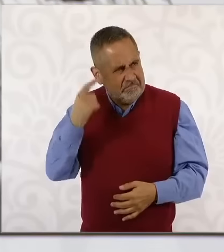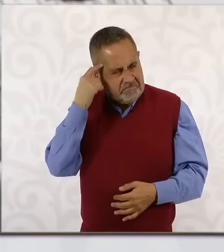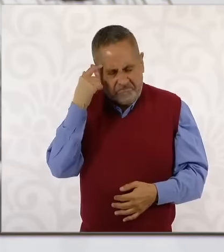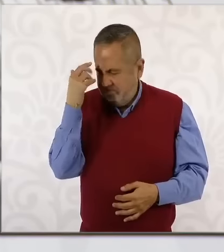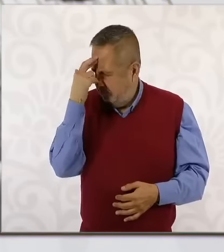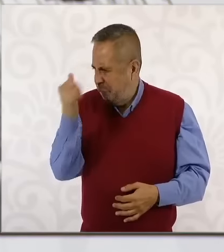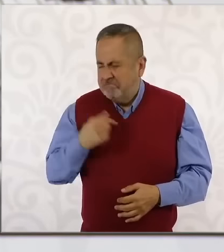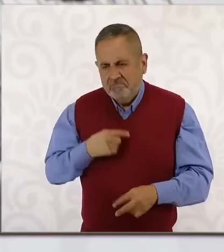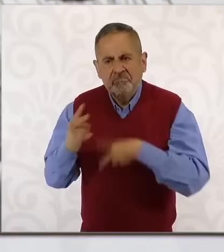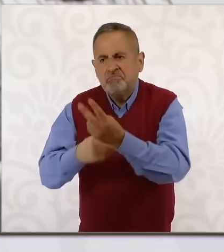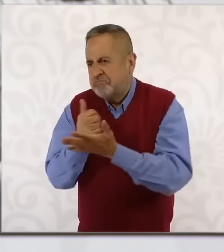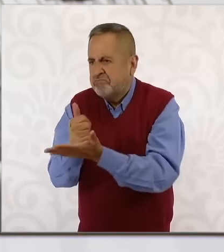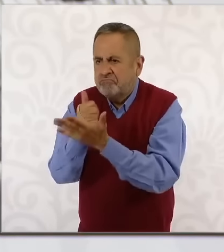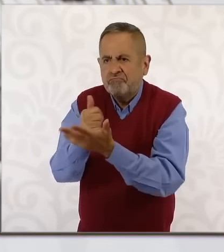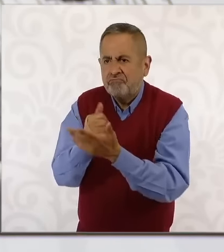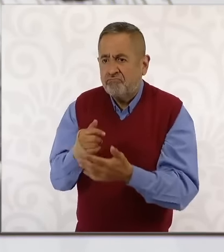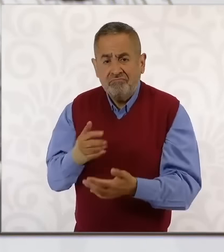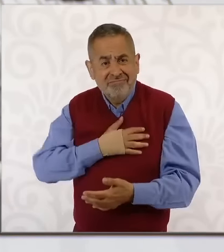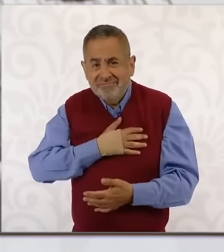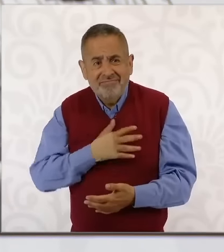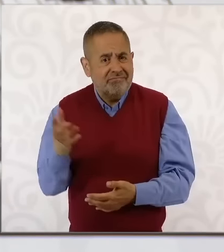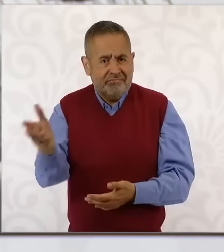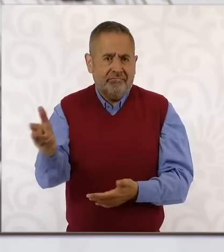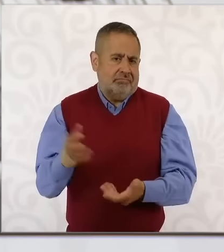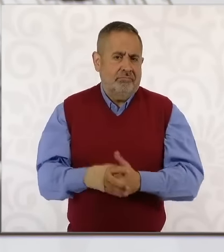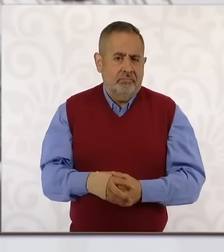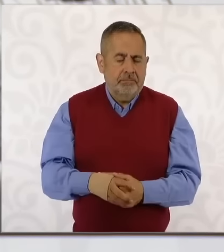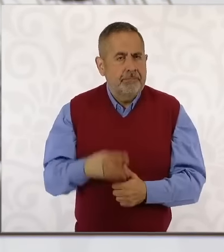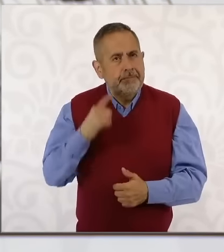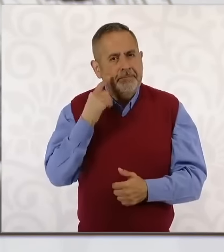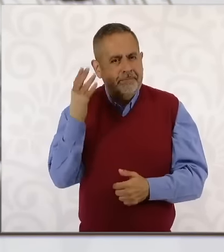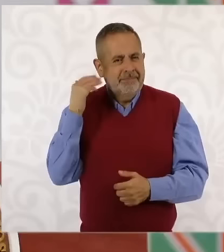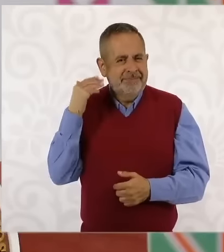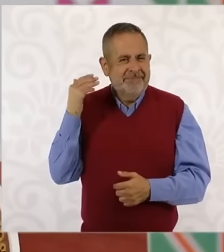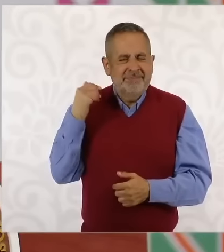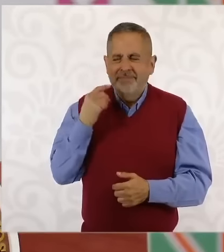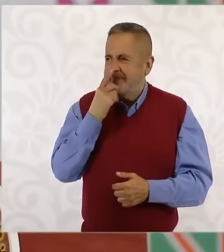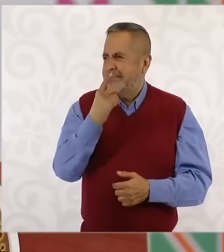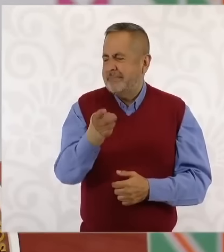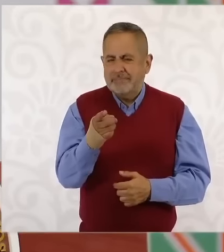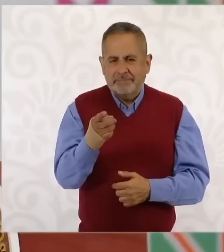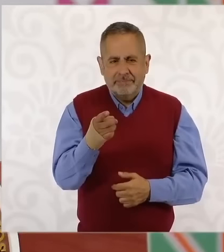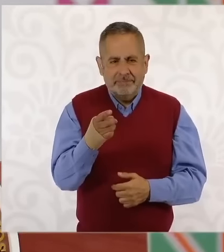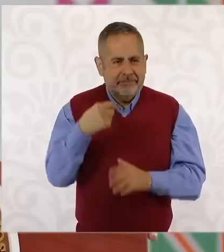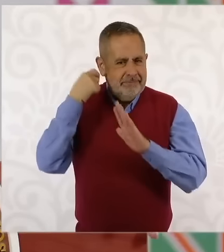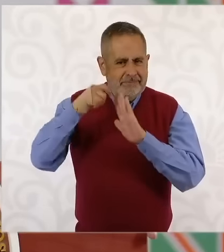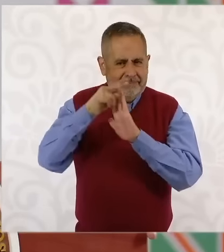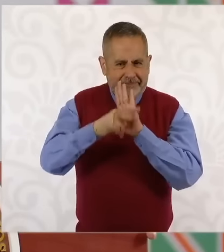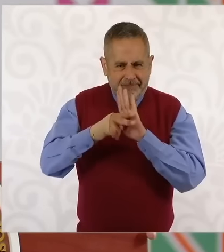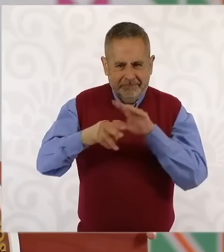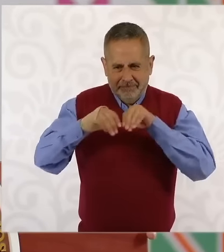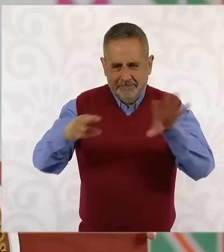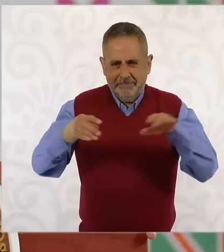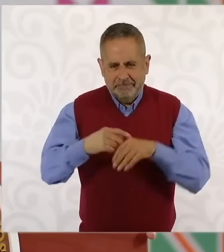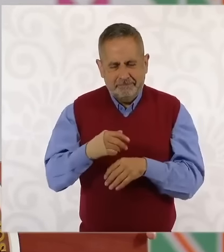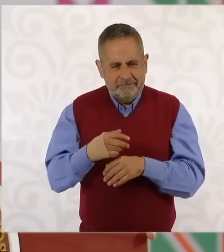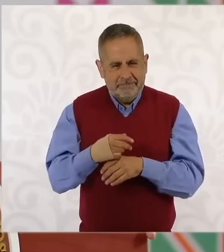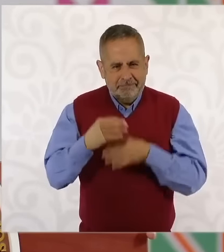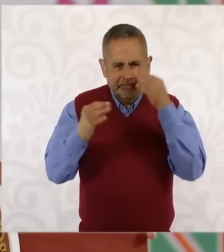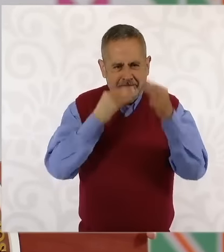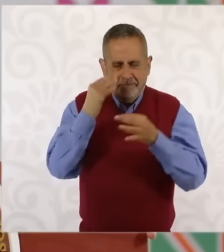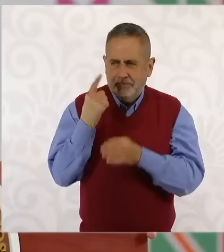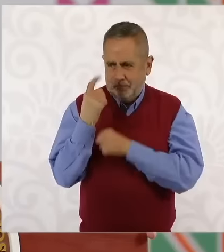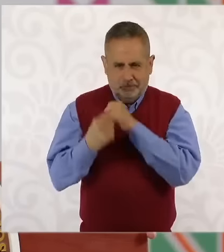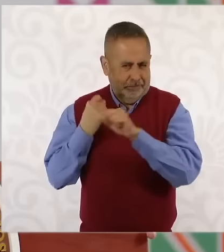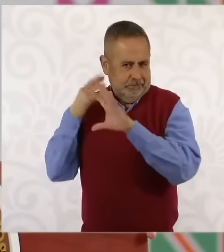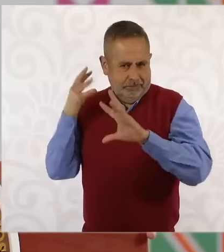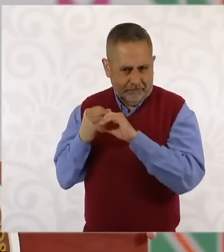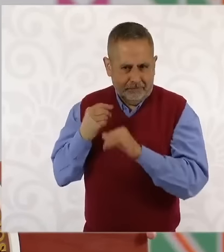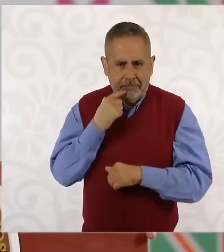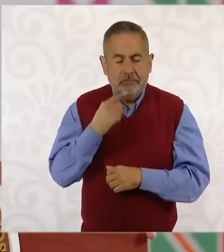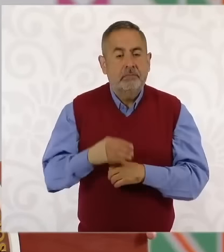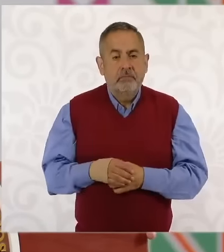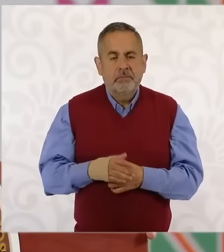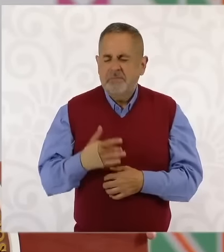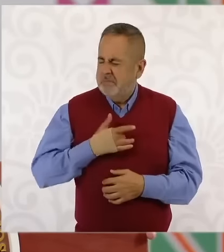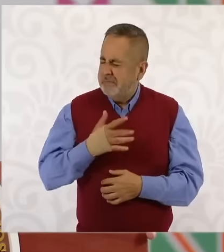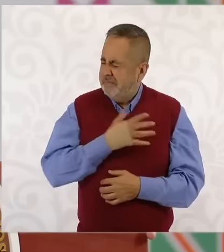Es lo decía yo en el documental este que grabamos para el primer año. La convicción es como el amor,